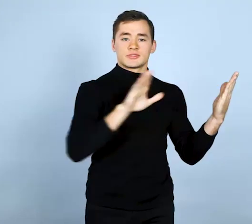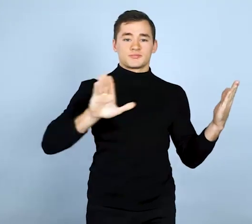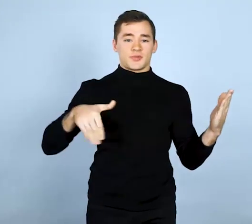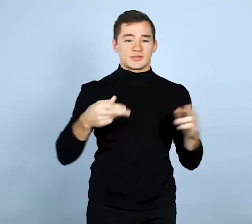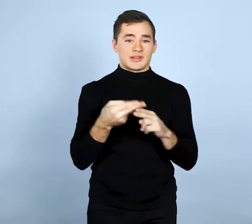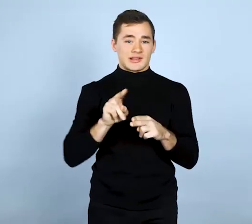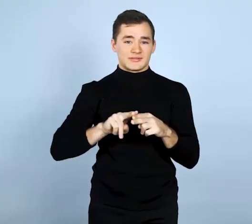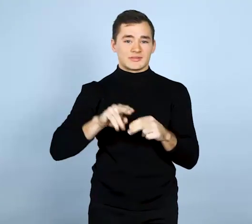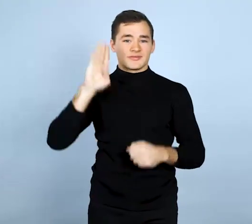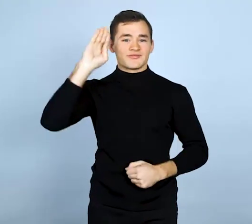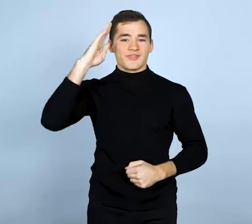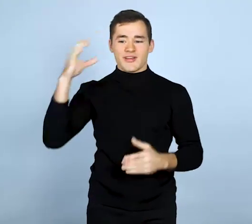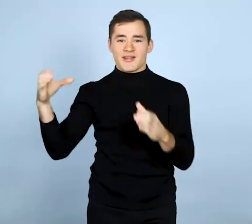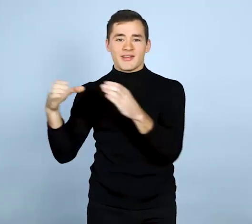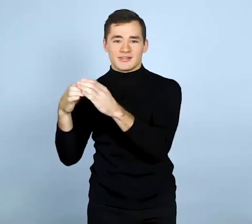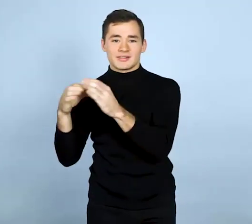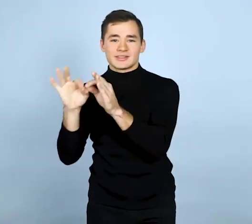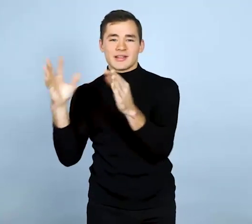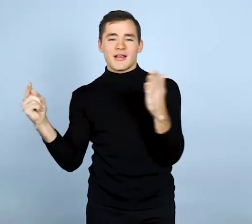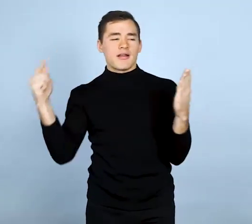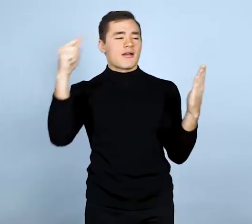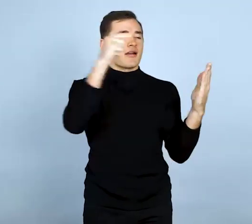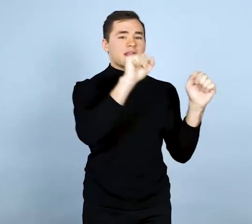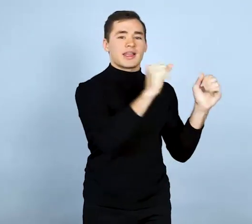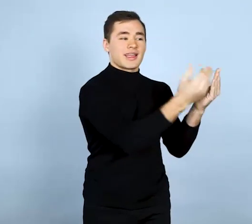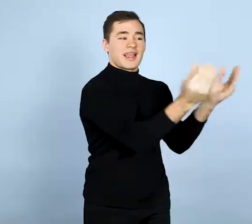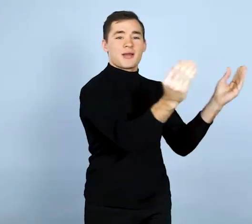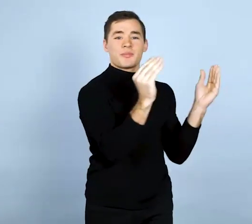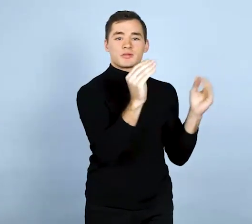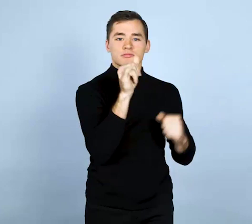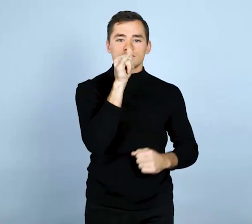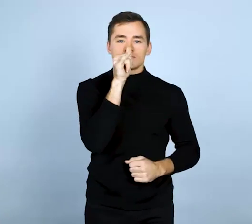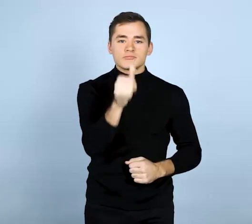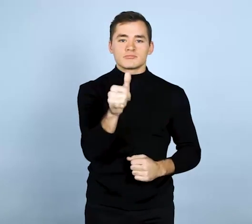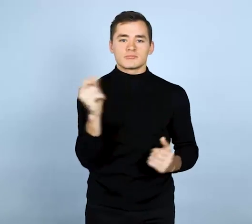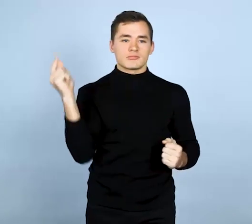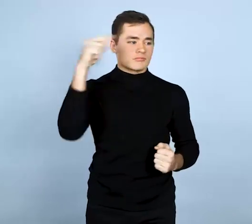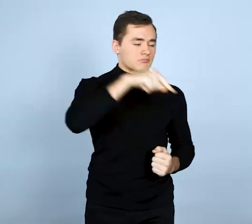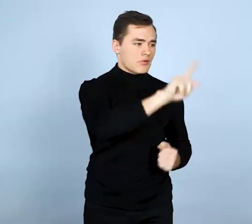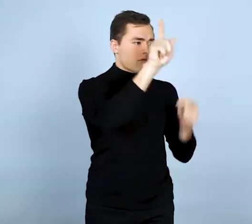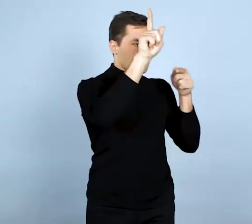После этого все пущенные врагом стрелы стали отскакивать от новгородских стен и воинов